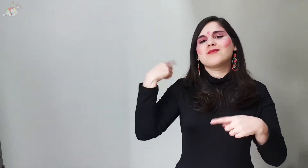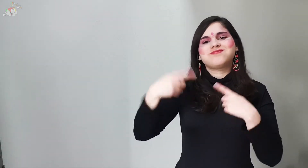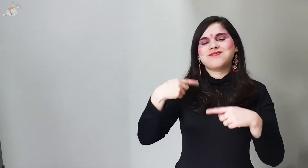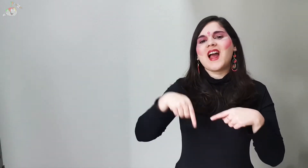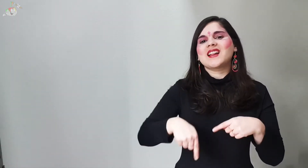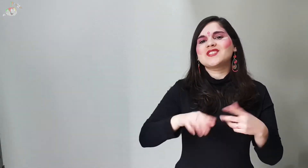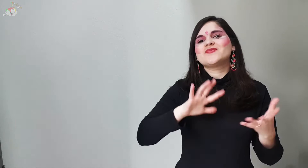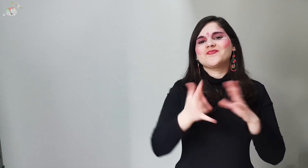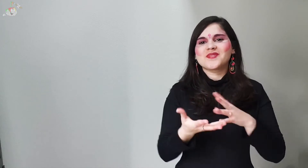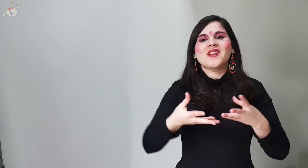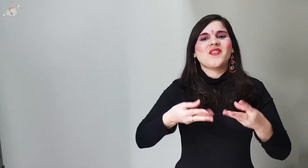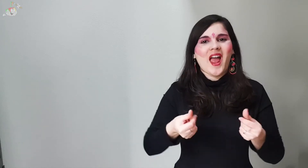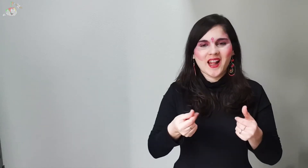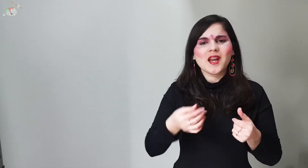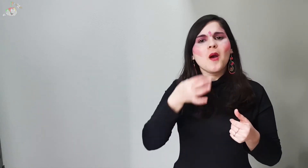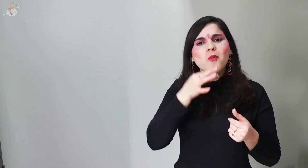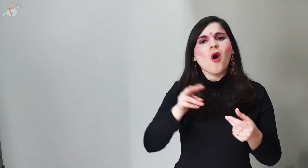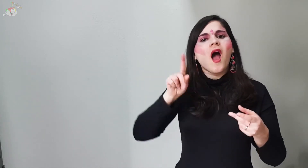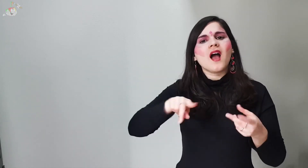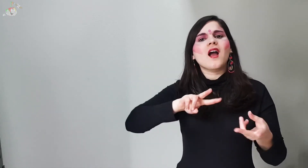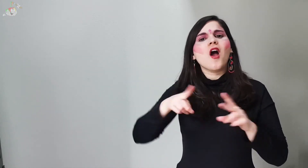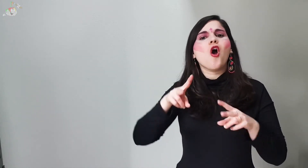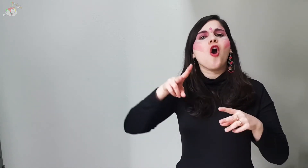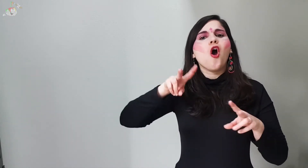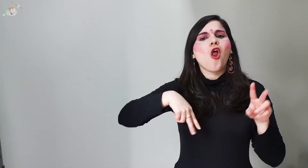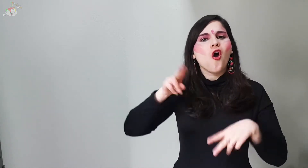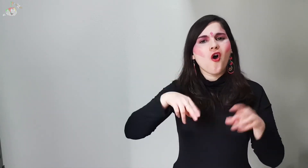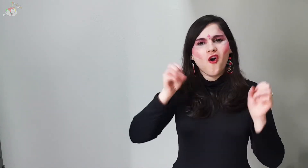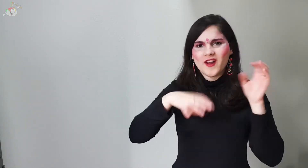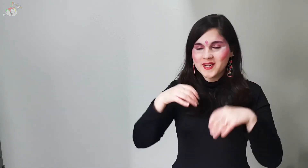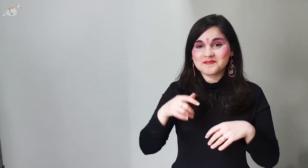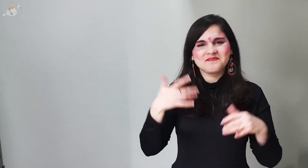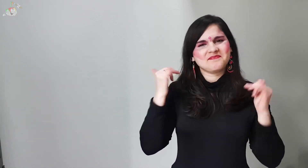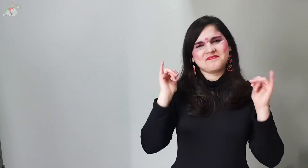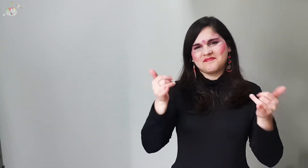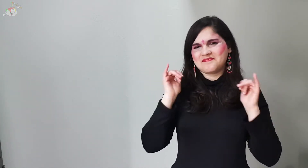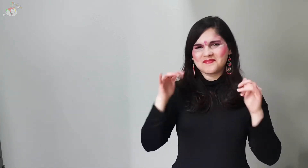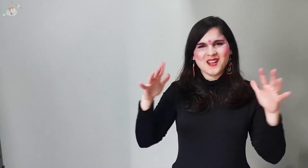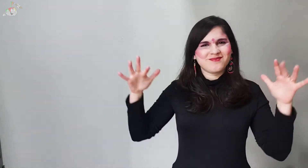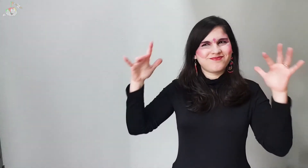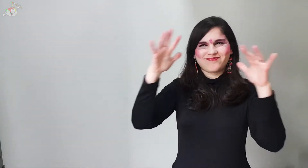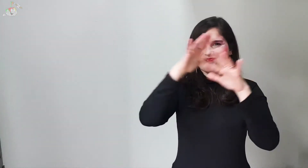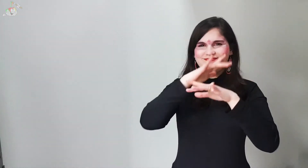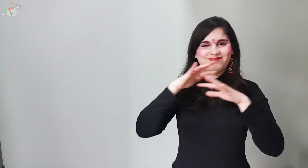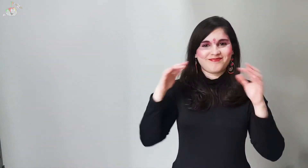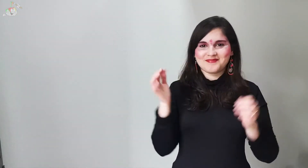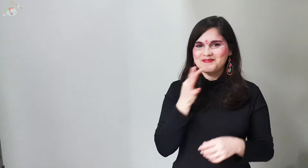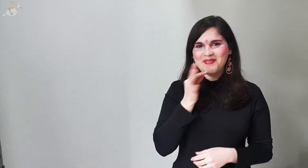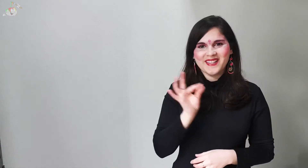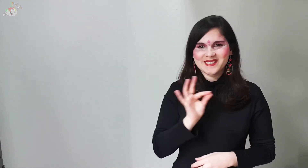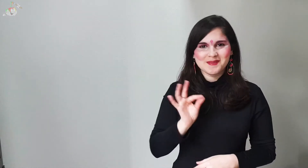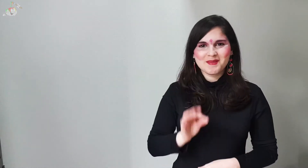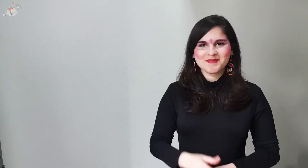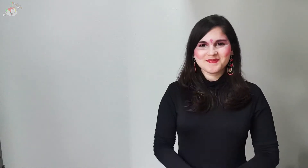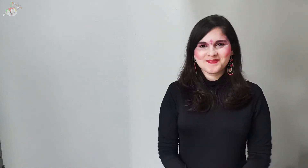Hanno continuato la tradizione, ora si usa la farina e può essere anche colorata. L'atmosfera è divertente e bellissima.